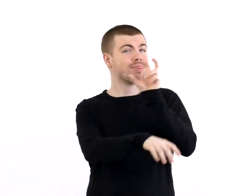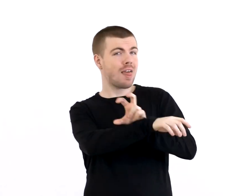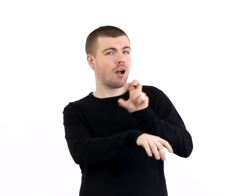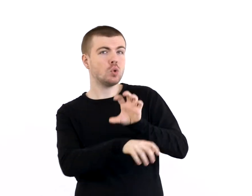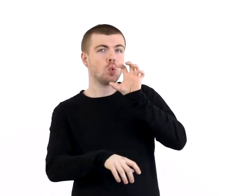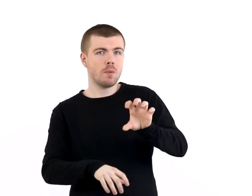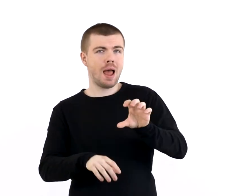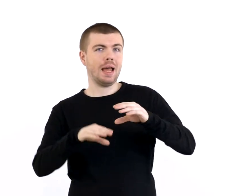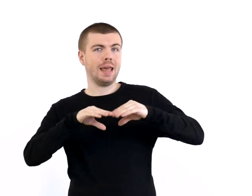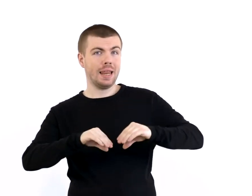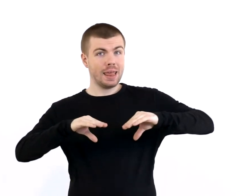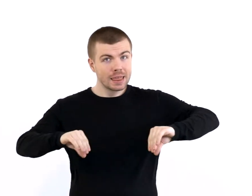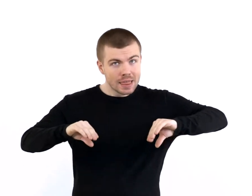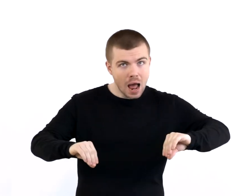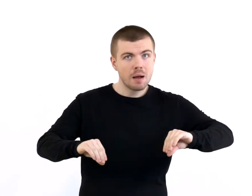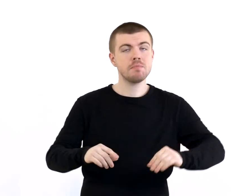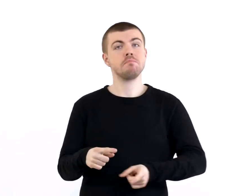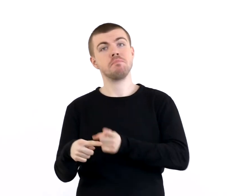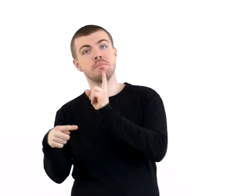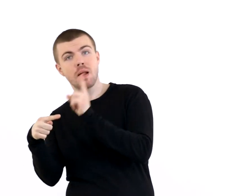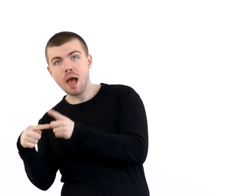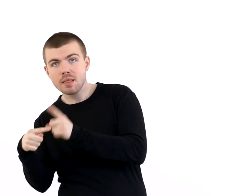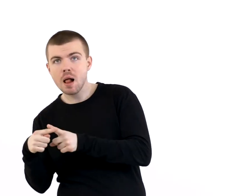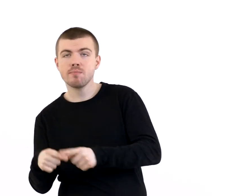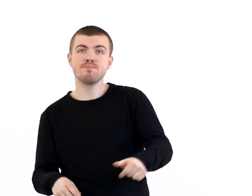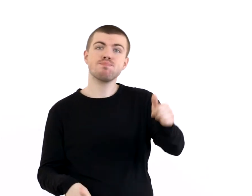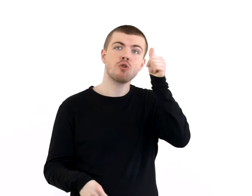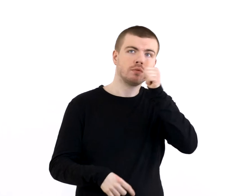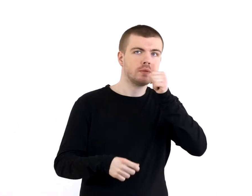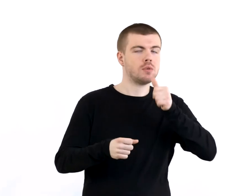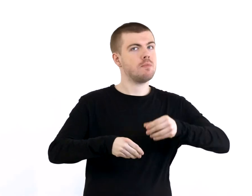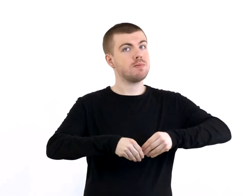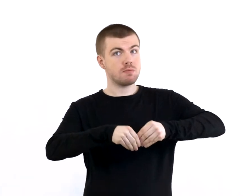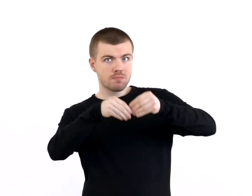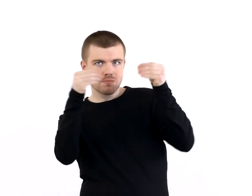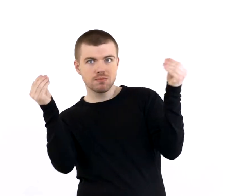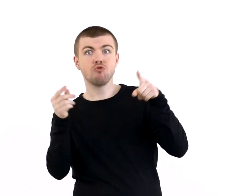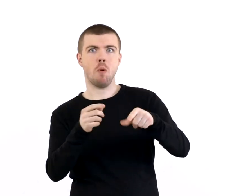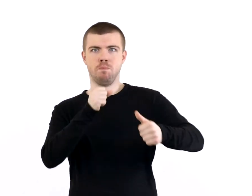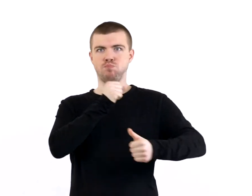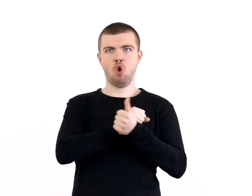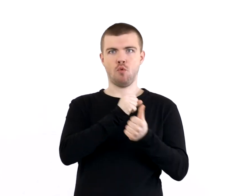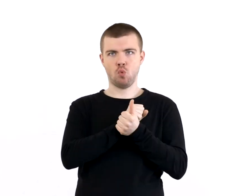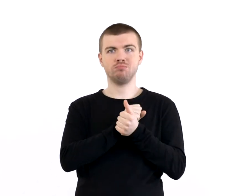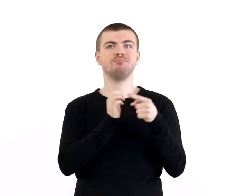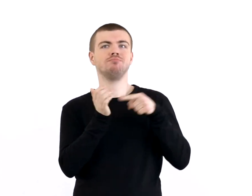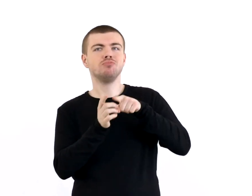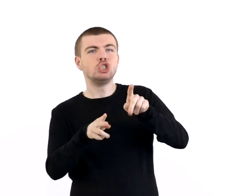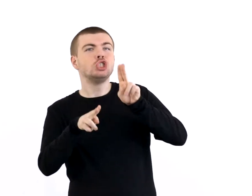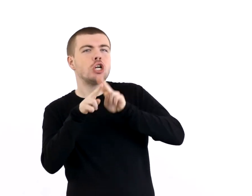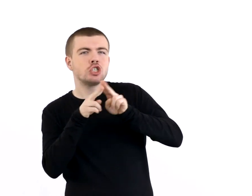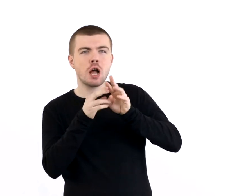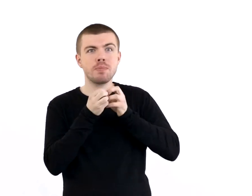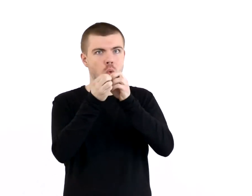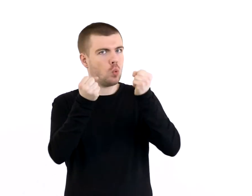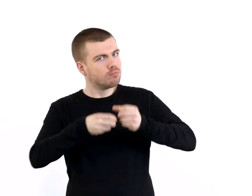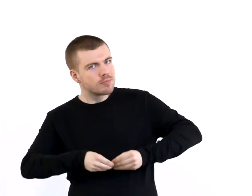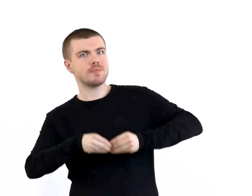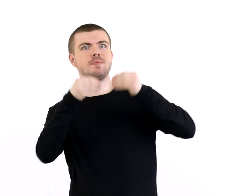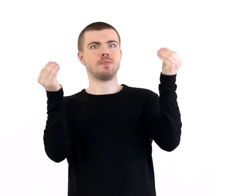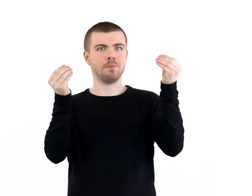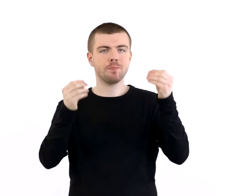Rozwój technik wypalania gliny i brązu spowodował rozwój rzemiosła